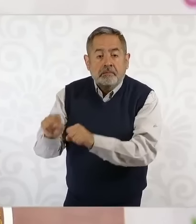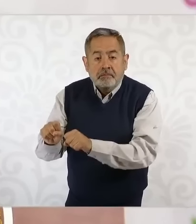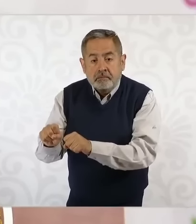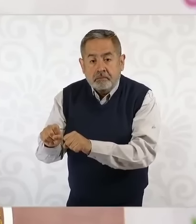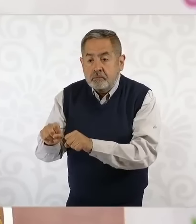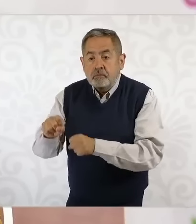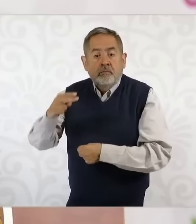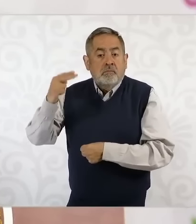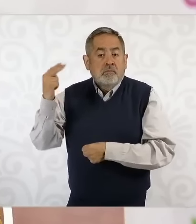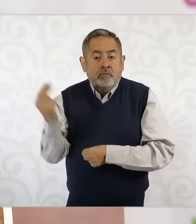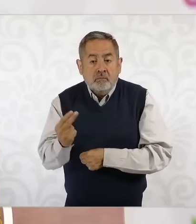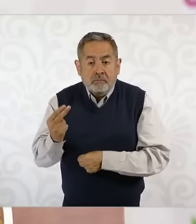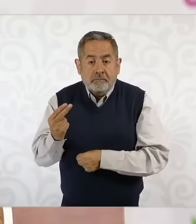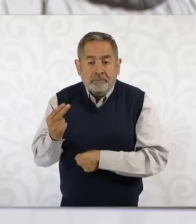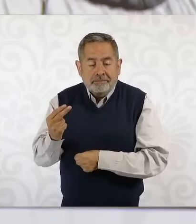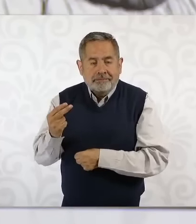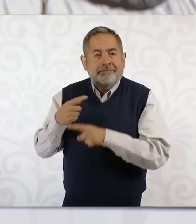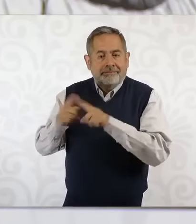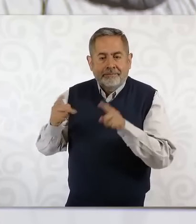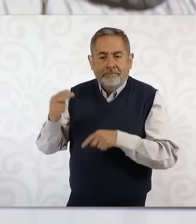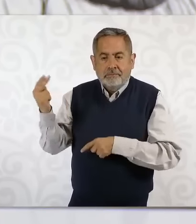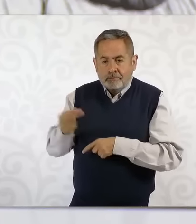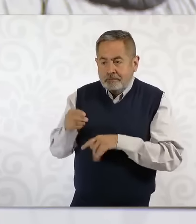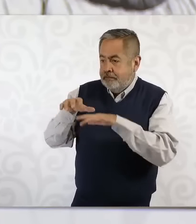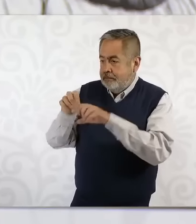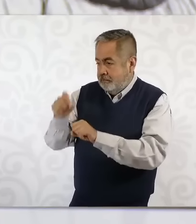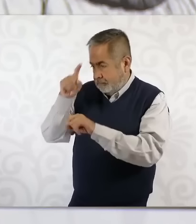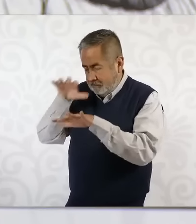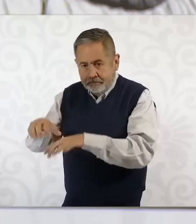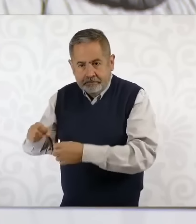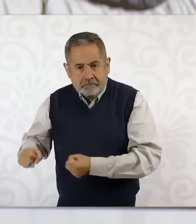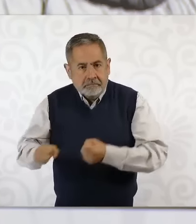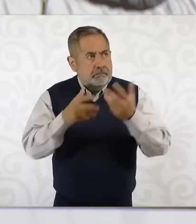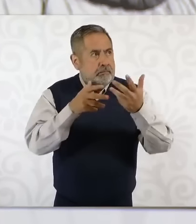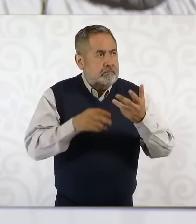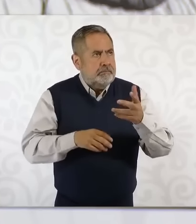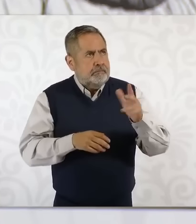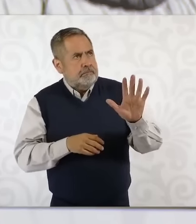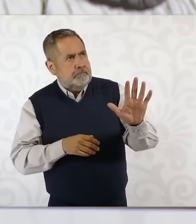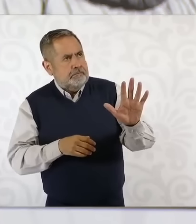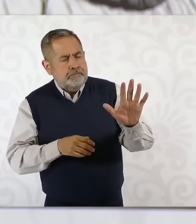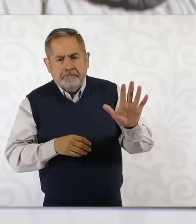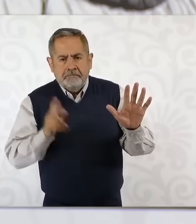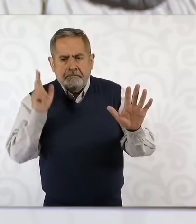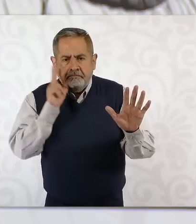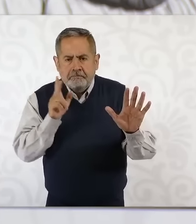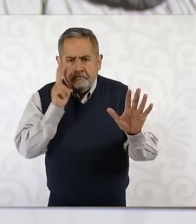urgente con fines de extradición. Nosotros hemos dicho que no hay pruebas para la detención urgente